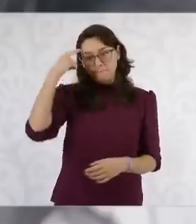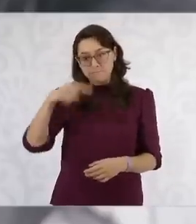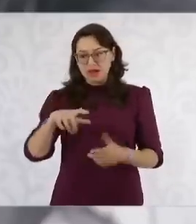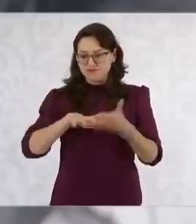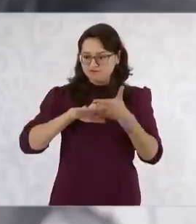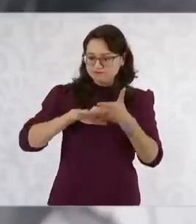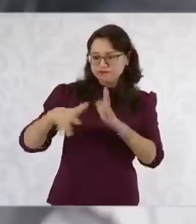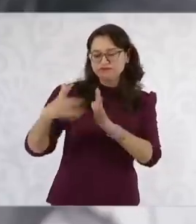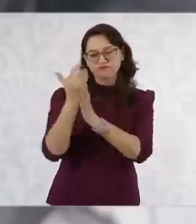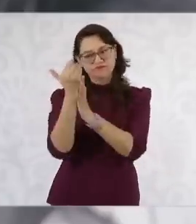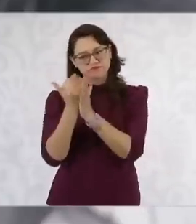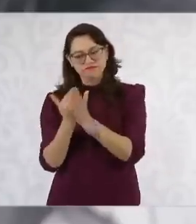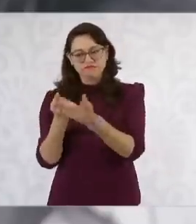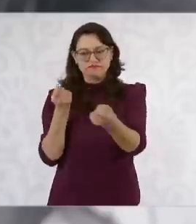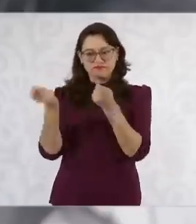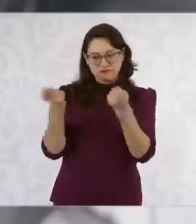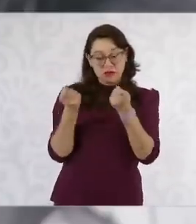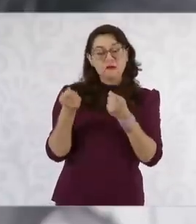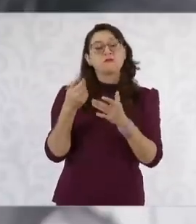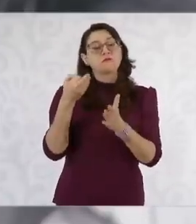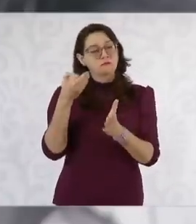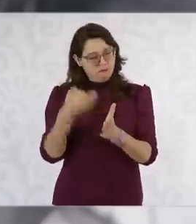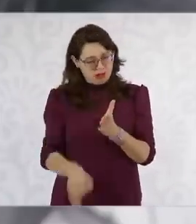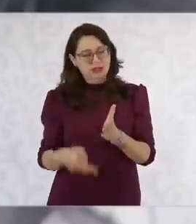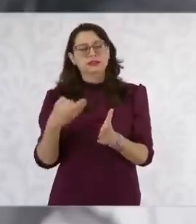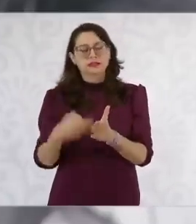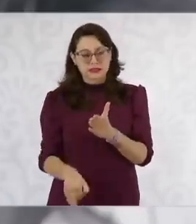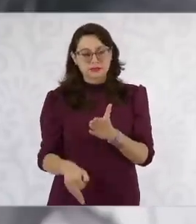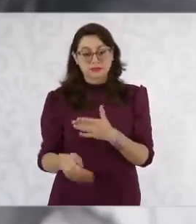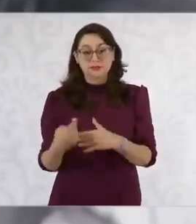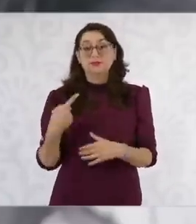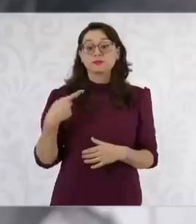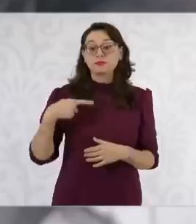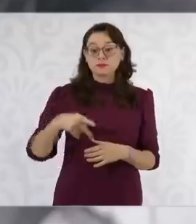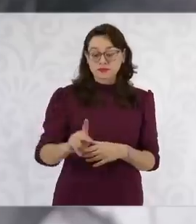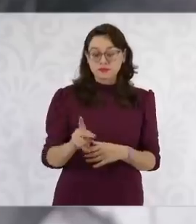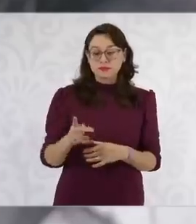trabajo por hacer pero después del incremento de homicidios que se presentó a partir de diciembre